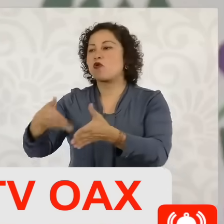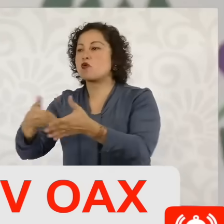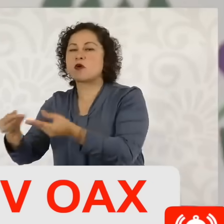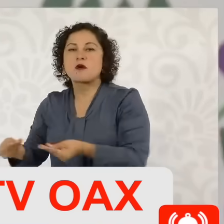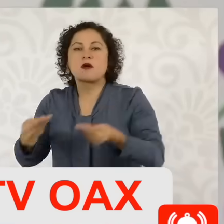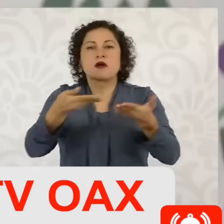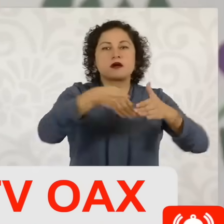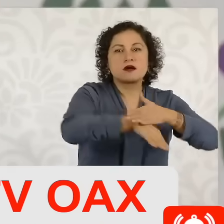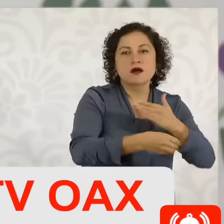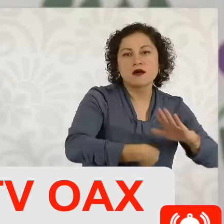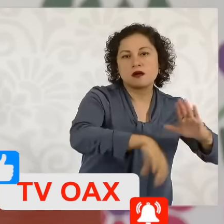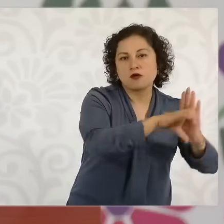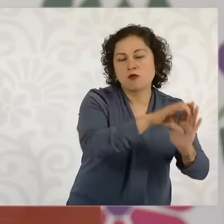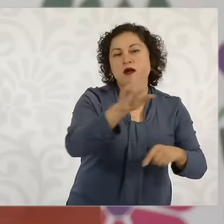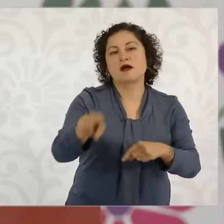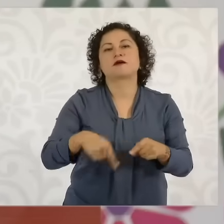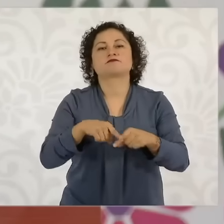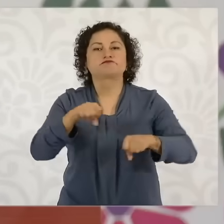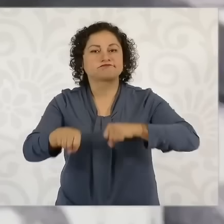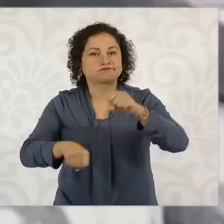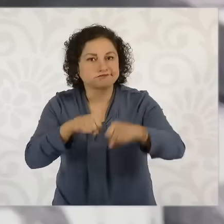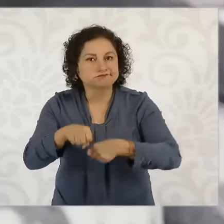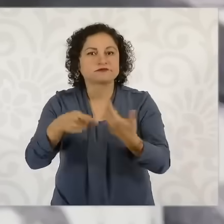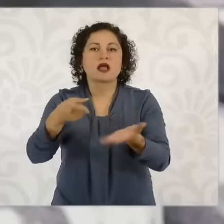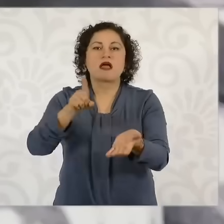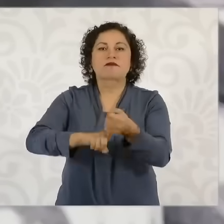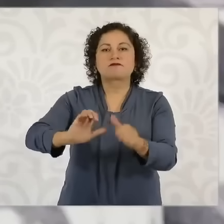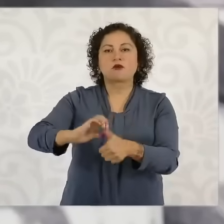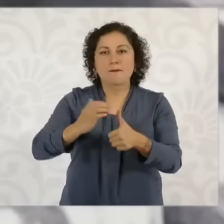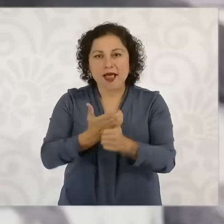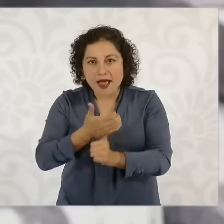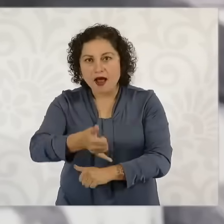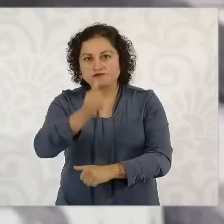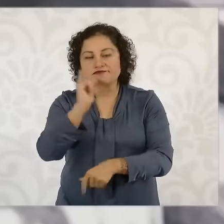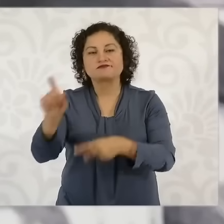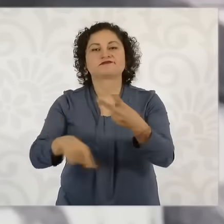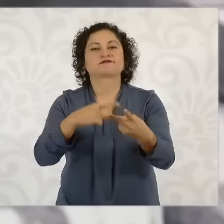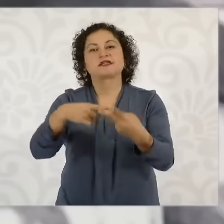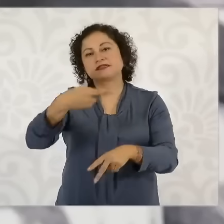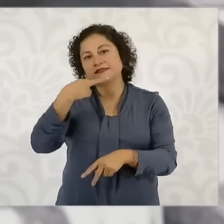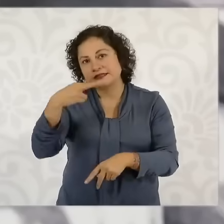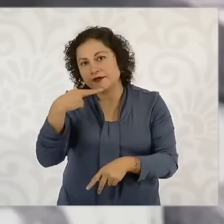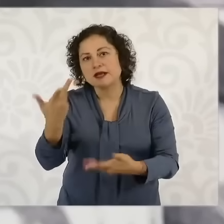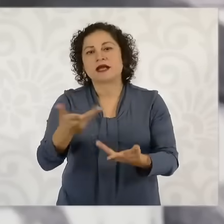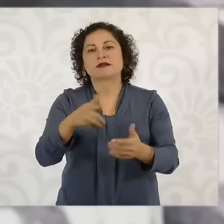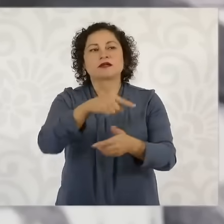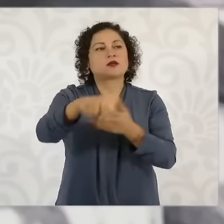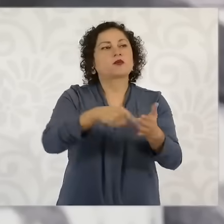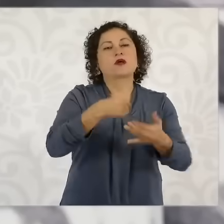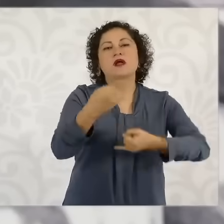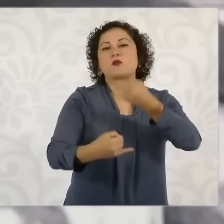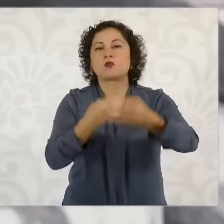bicicletas, tienden su bar, su restaurante, área de juegos, eh tiendas de souvenirs y los alimentos